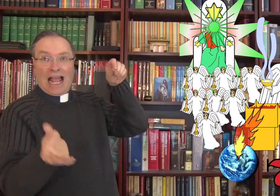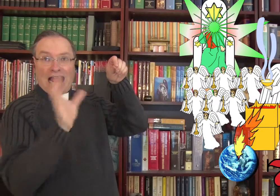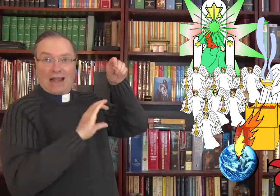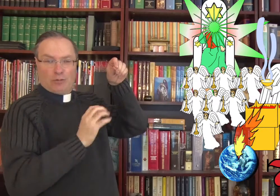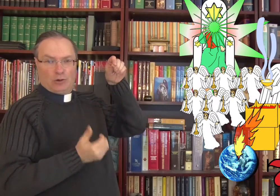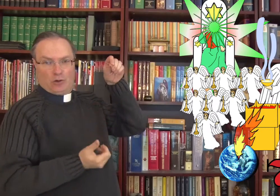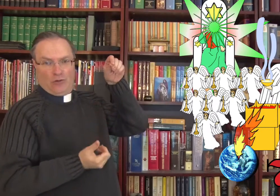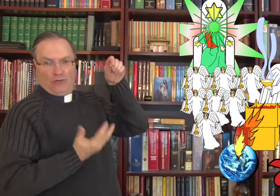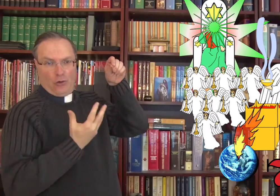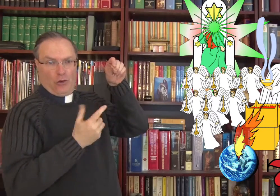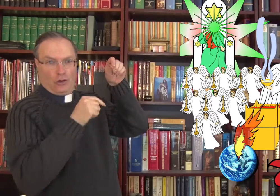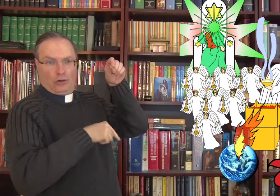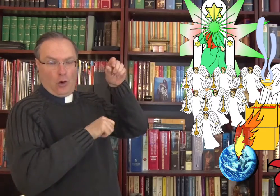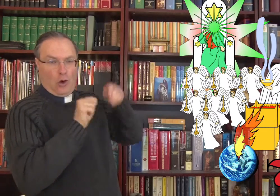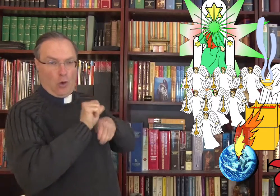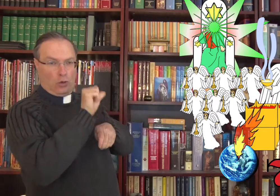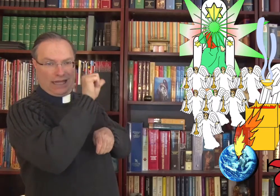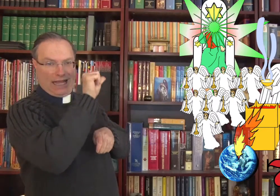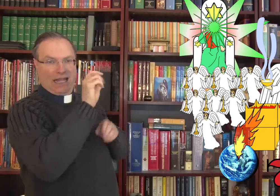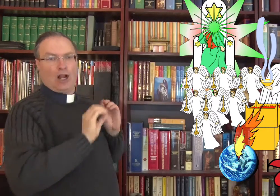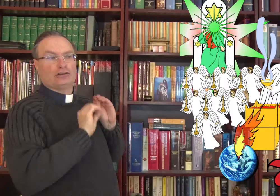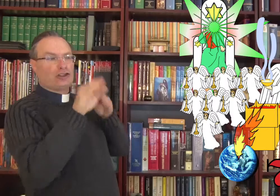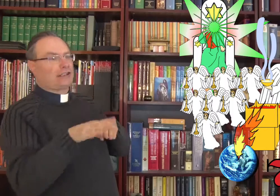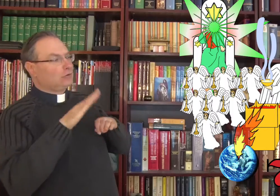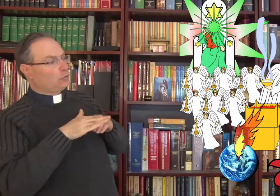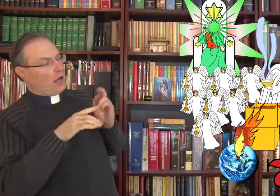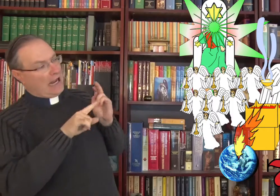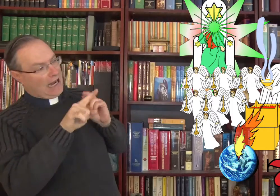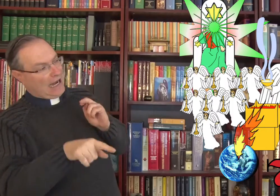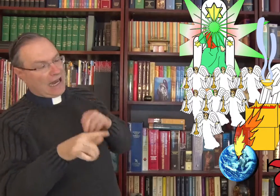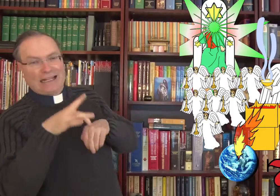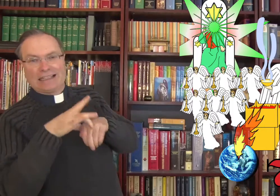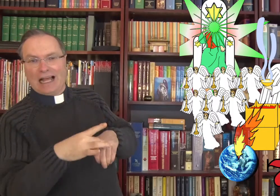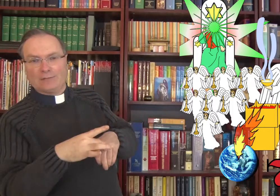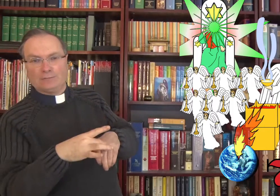le remplit du feu de l'autel et le jeta sur la terre.